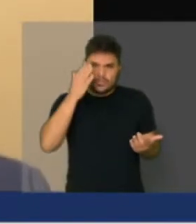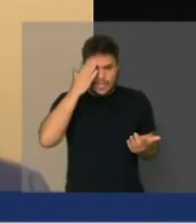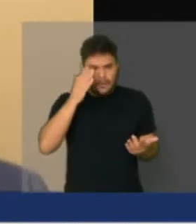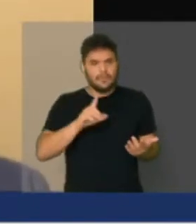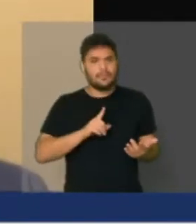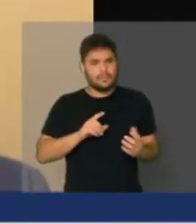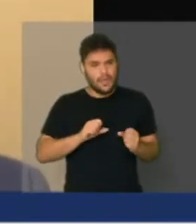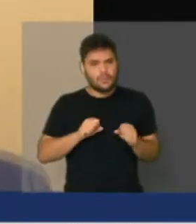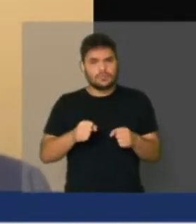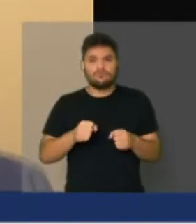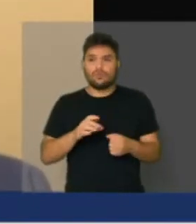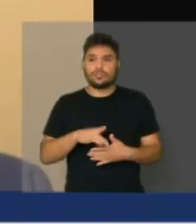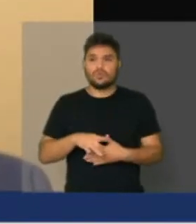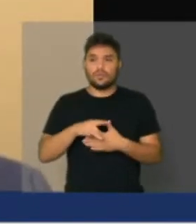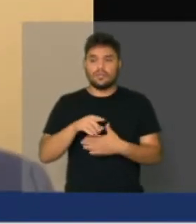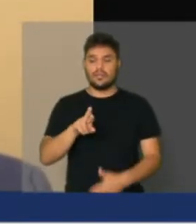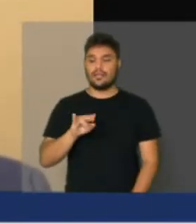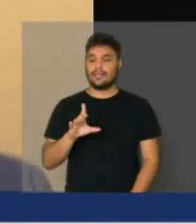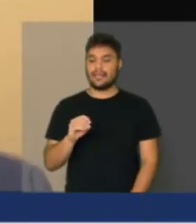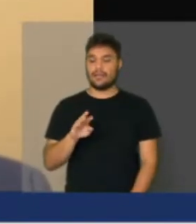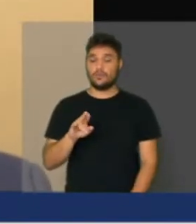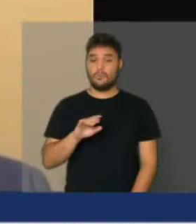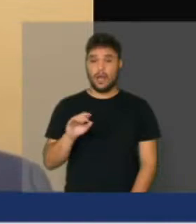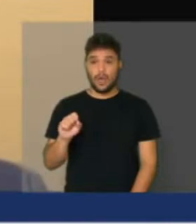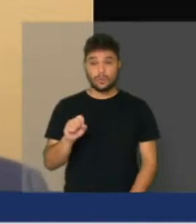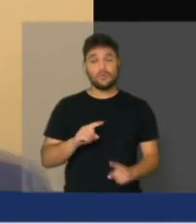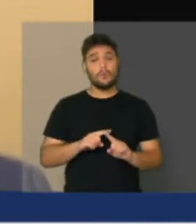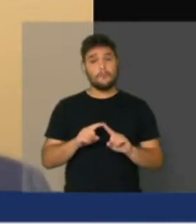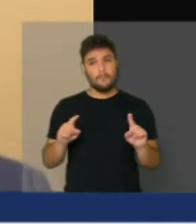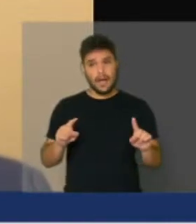ACORDO. MAS, O MELHOR SERÁ MARCAR PARA A PRÓXIMA QUARTA-FEIRA ESSA VINDA E O ESCLARECIMENTO QUE A SOCIEDADE